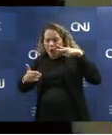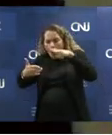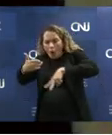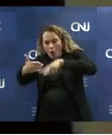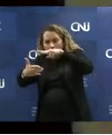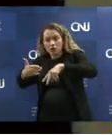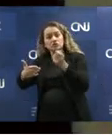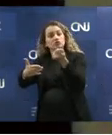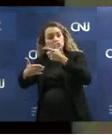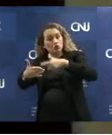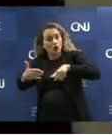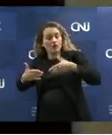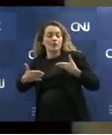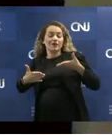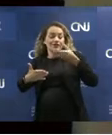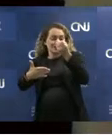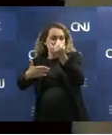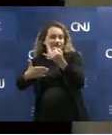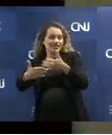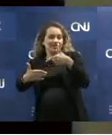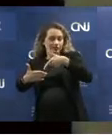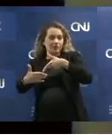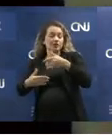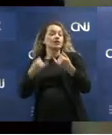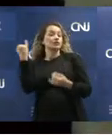Então, novamente, nesse caso, é importante